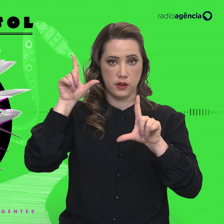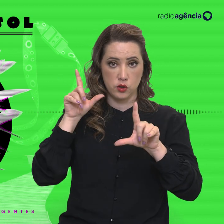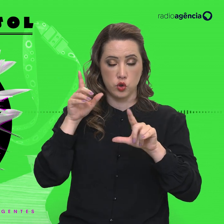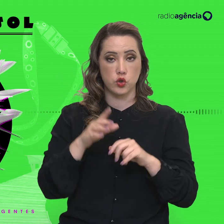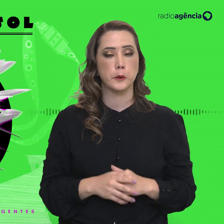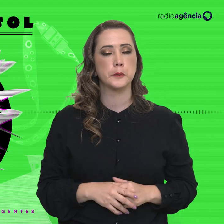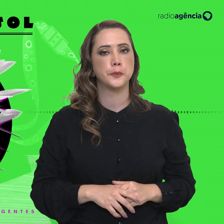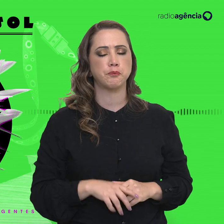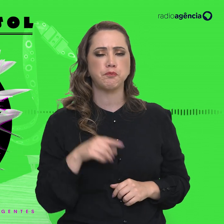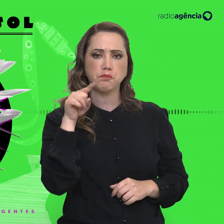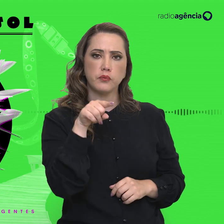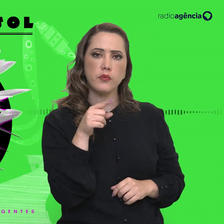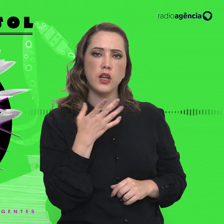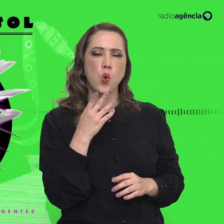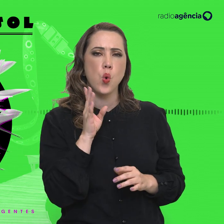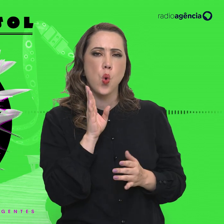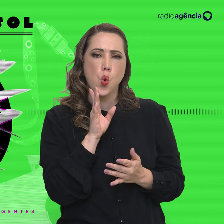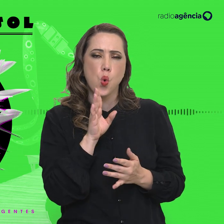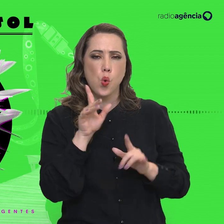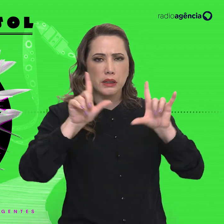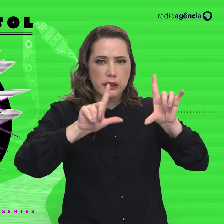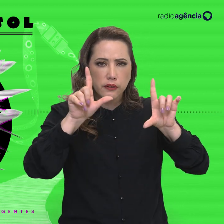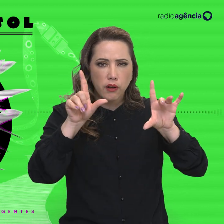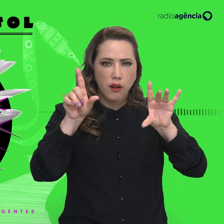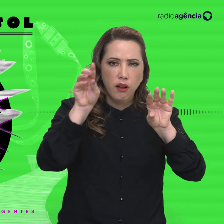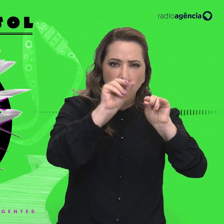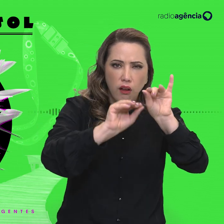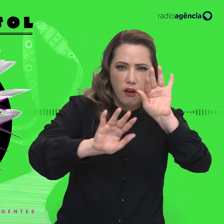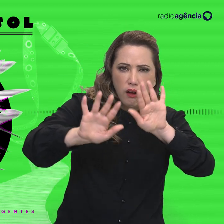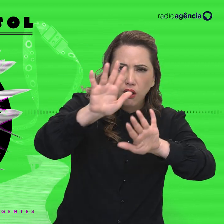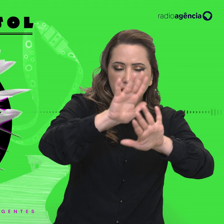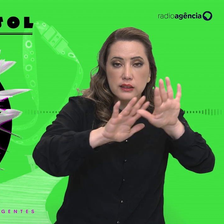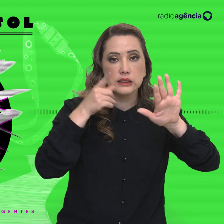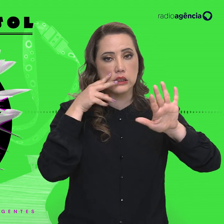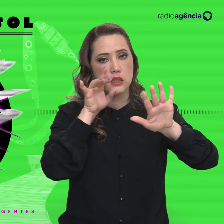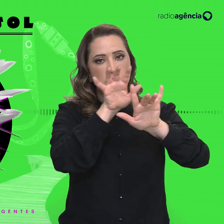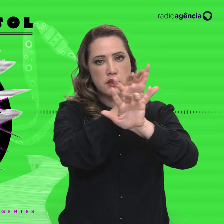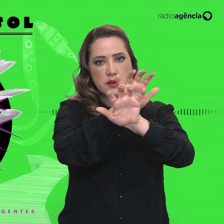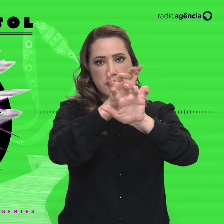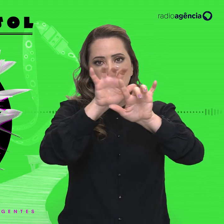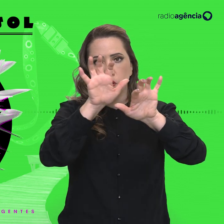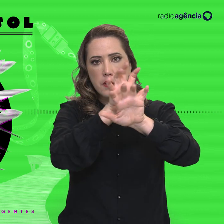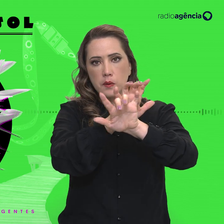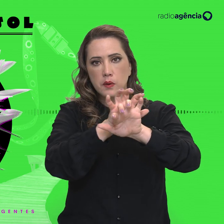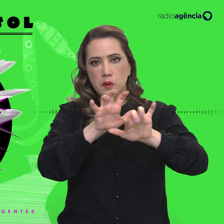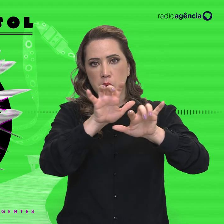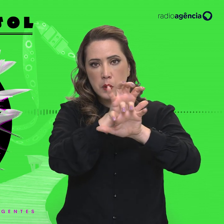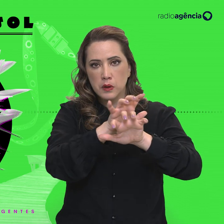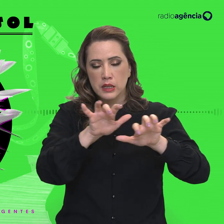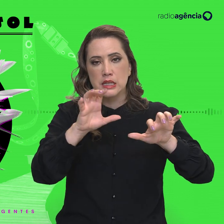Quando a transmissão falhava, as imagens apareciam em linhas cinzas com poucos toques de cor.